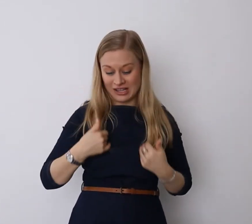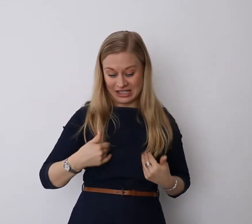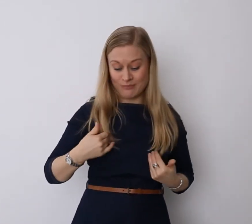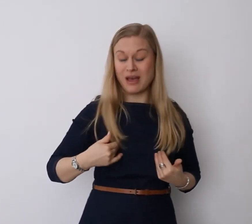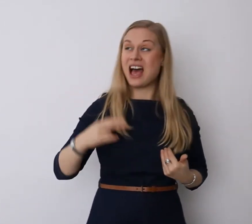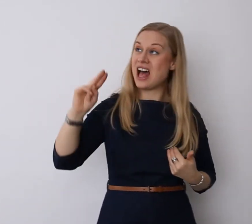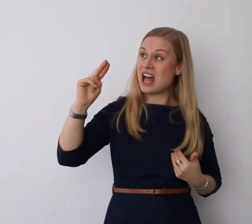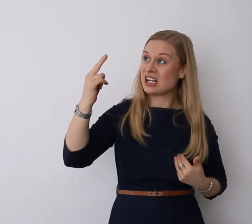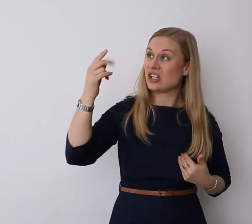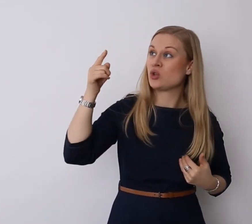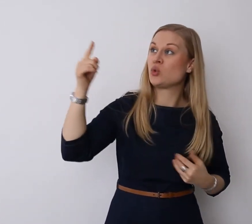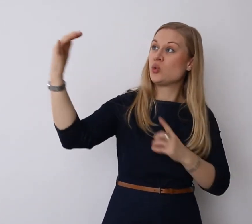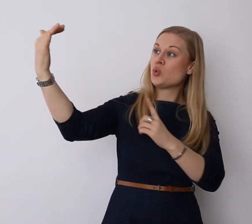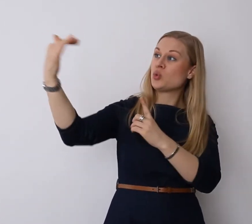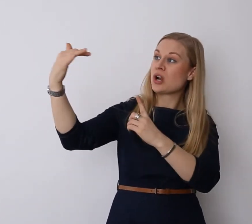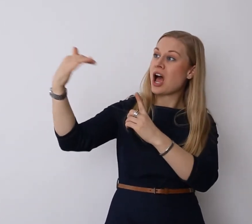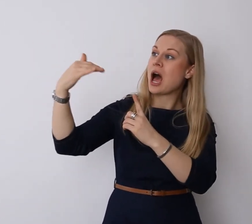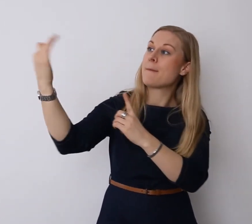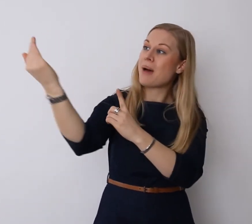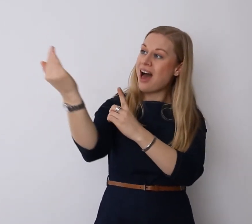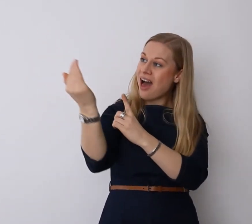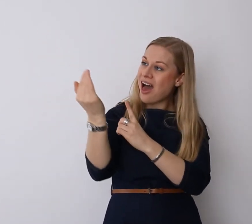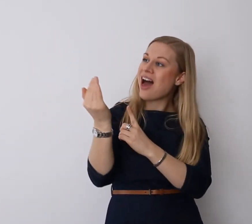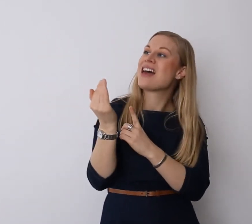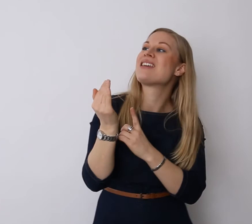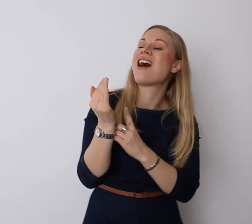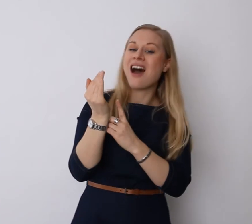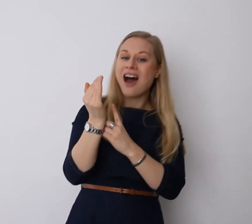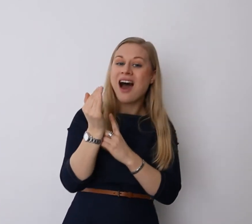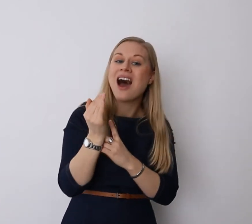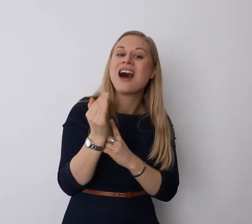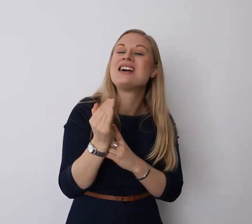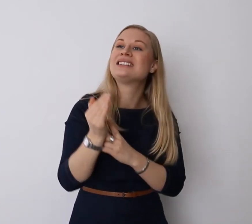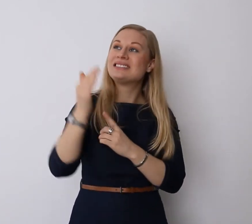want ik ben in uw nabijheid.